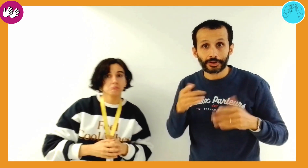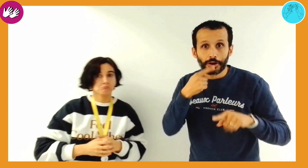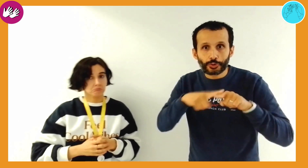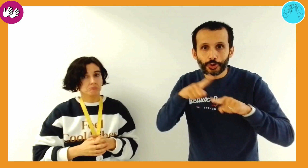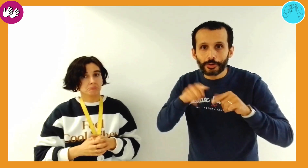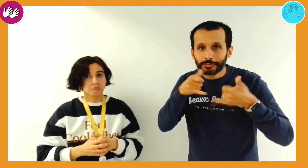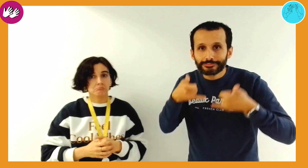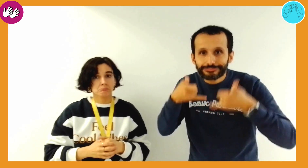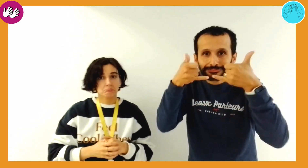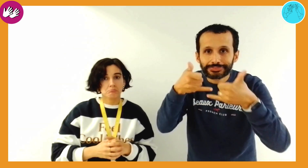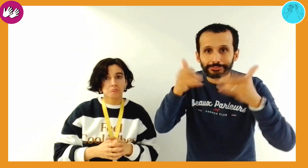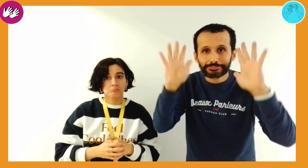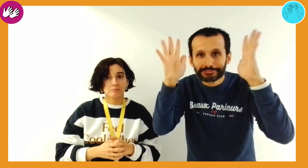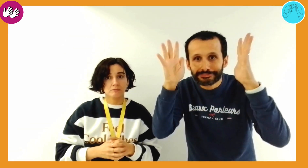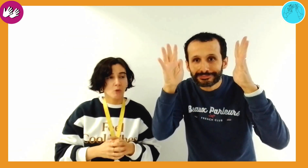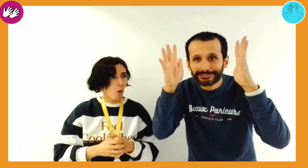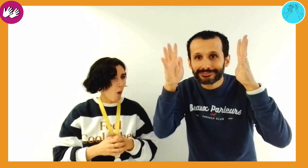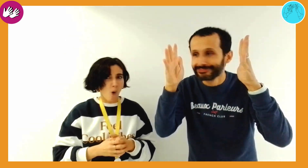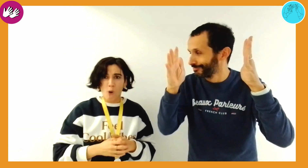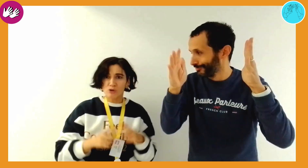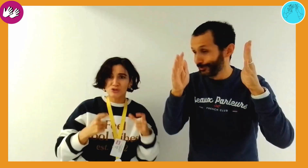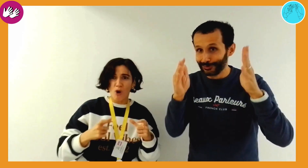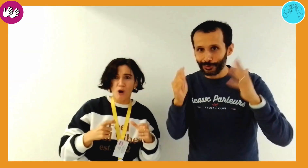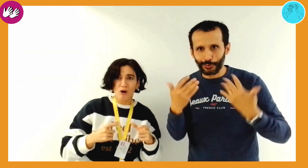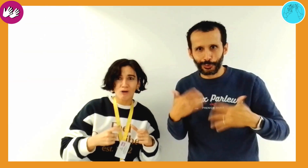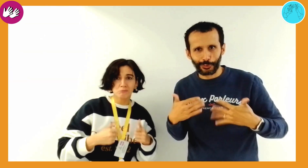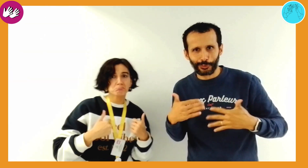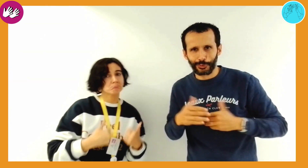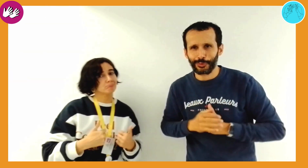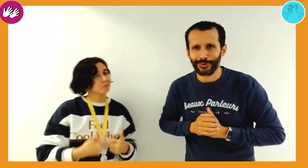Et vous aurez mérité une petite récompense ! :-) Wow ! Vous avez de la chance !